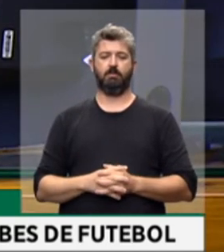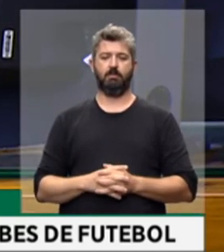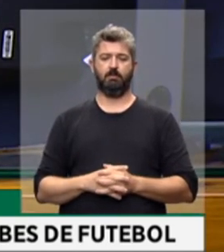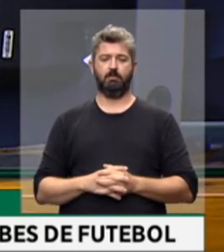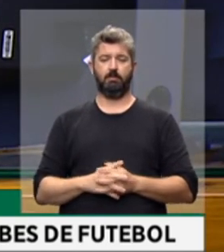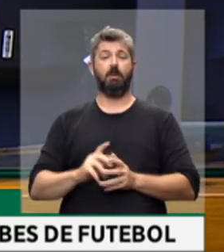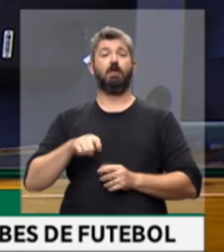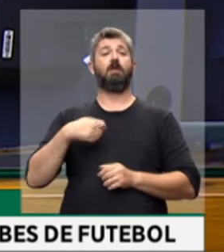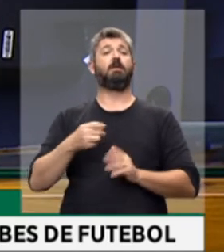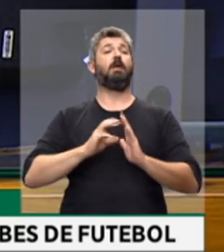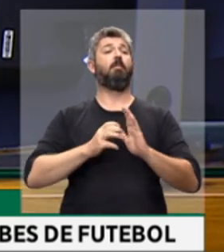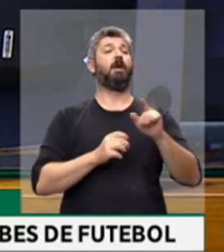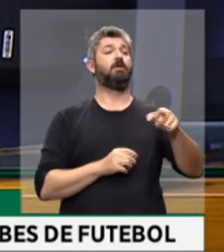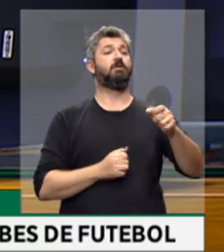GOVERNO, O GOVERNO... ORIENTA FAVORÁVEL AO PARECER DO